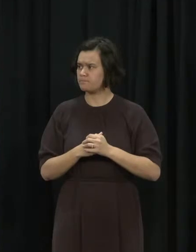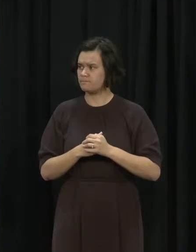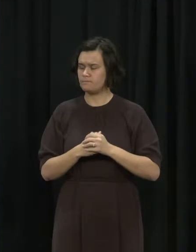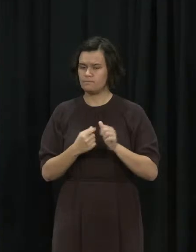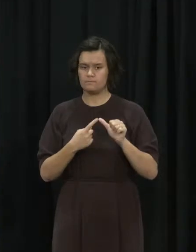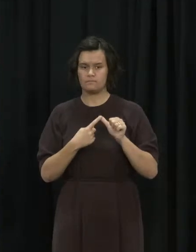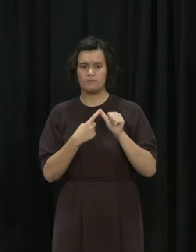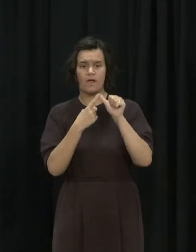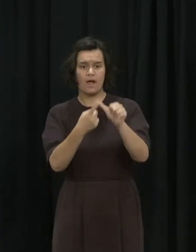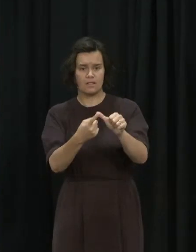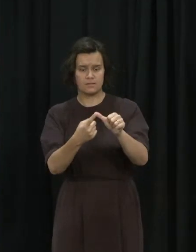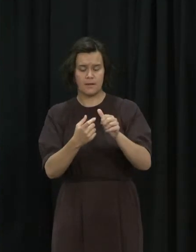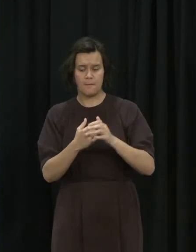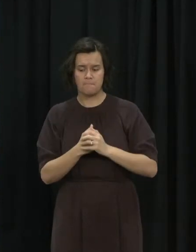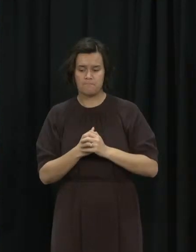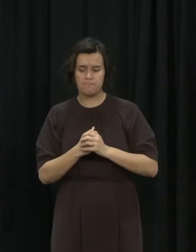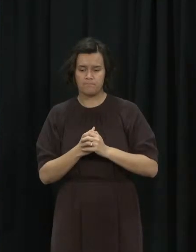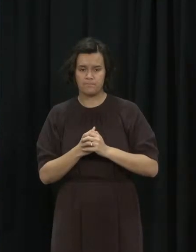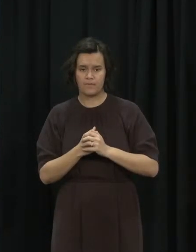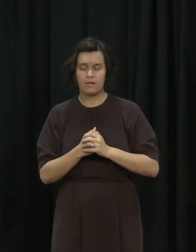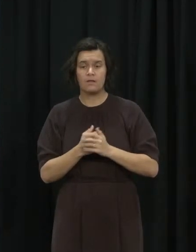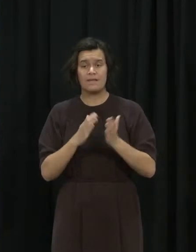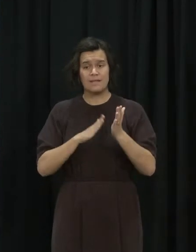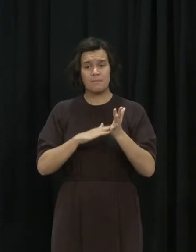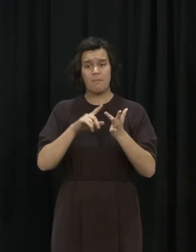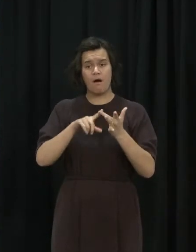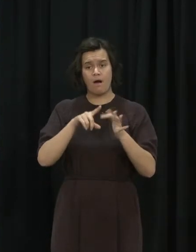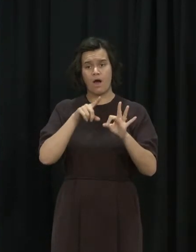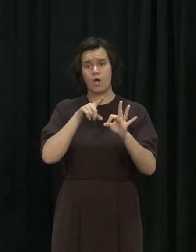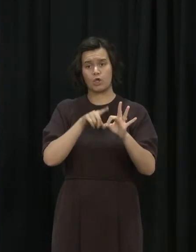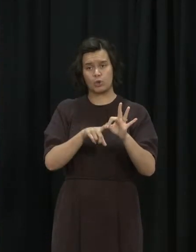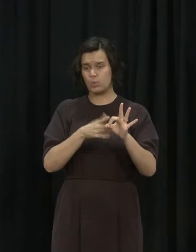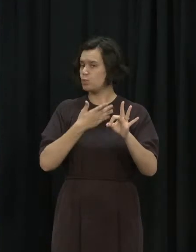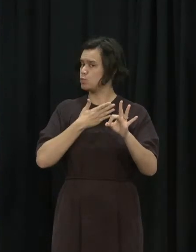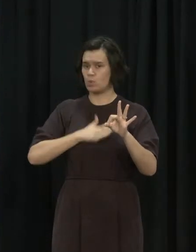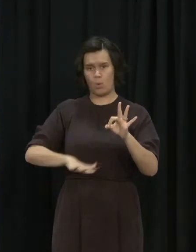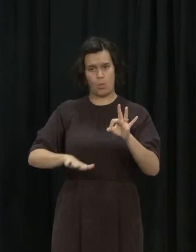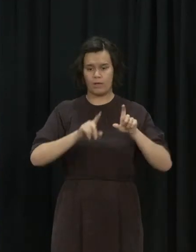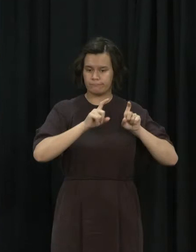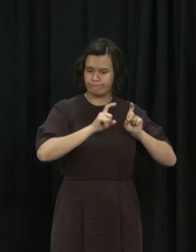MiQ, me hiahia ranei koe.